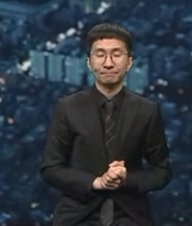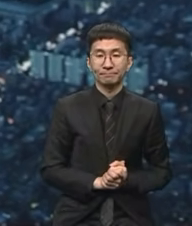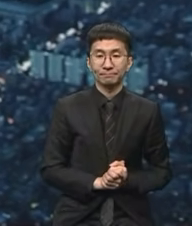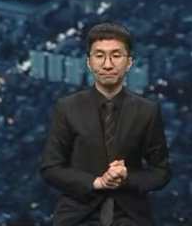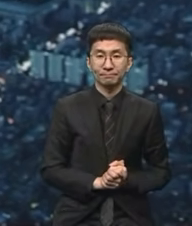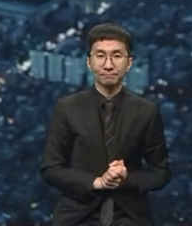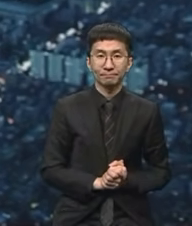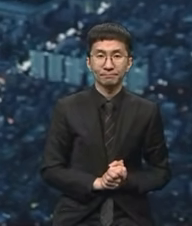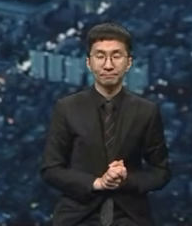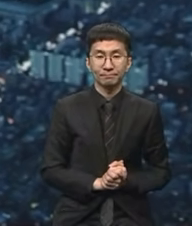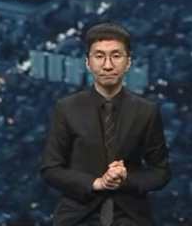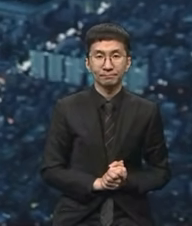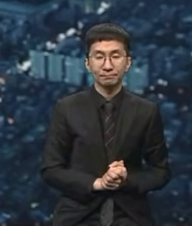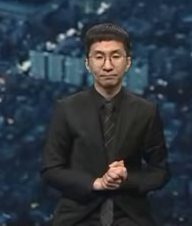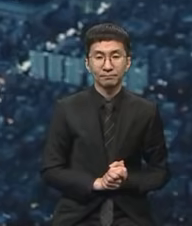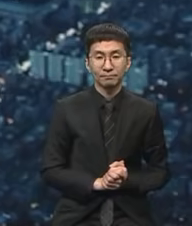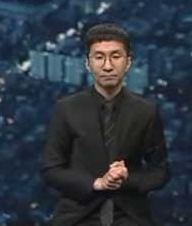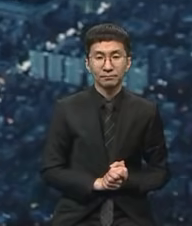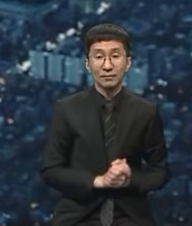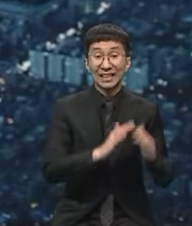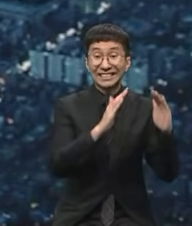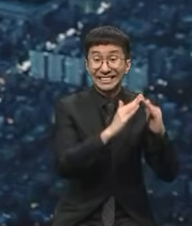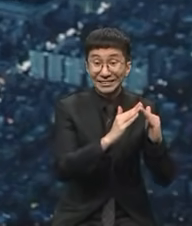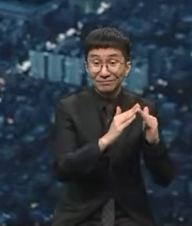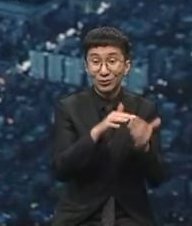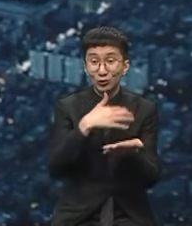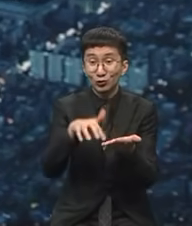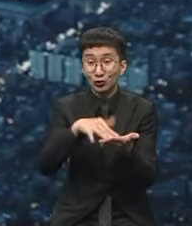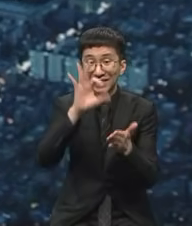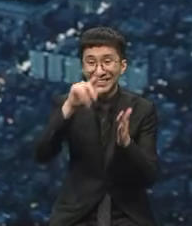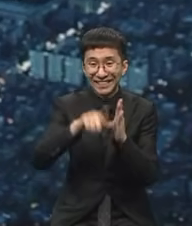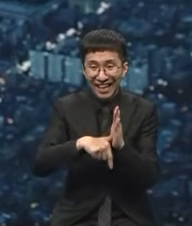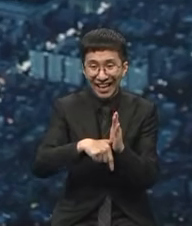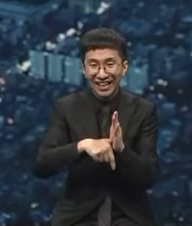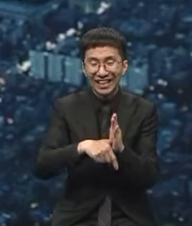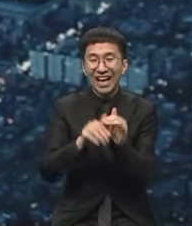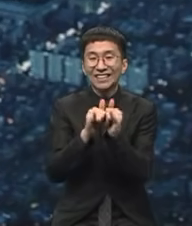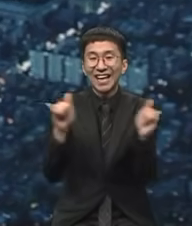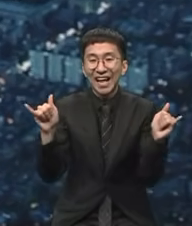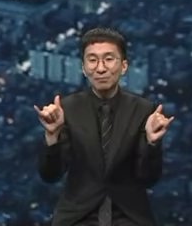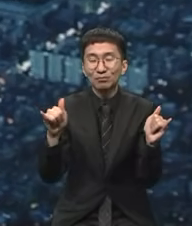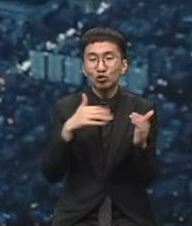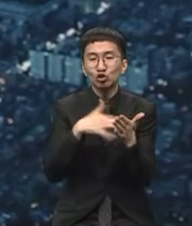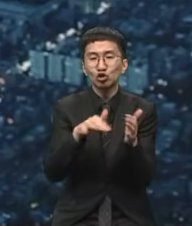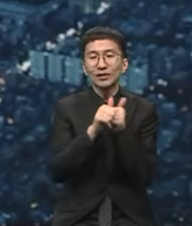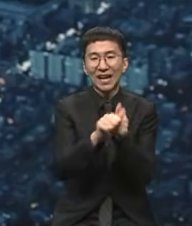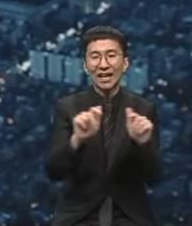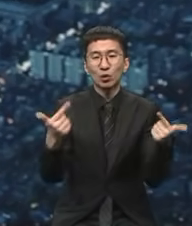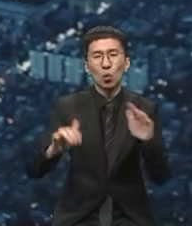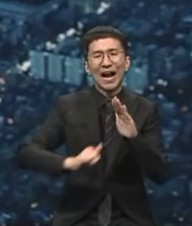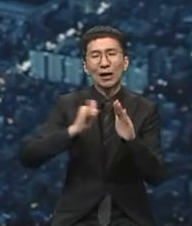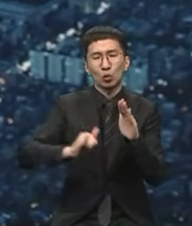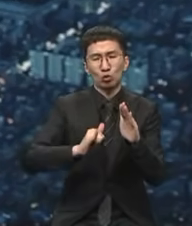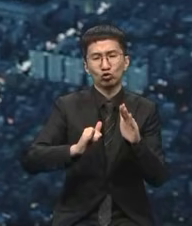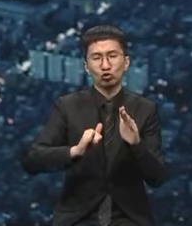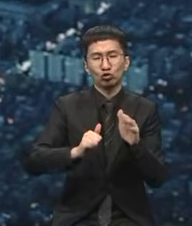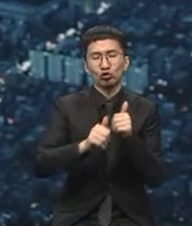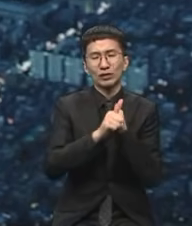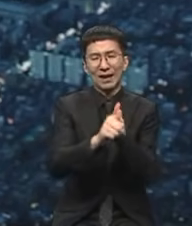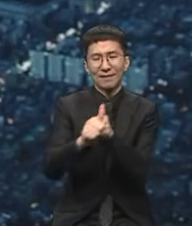특히 주택의 수요라는 건 인구에 비례하는 게 아니라 가구 수에 비례하죠. 그런데 가구가 굉장히 늘어나죠.